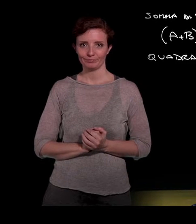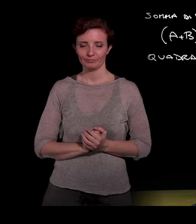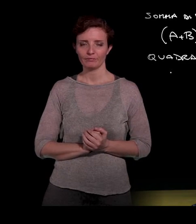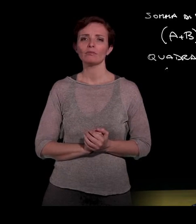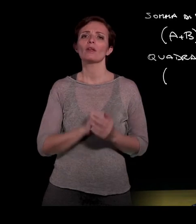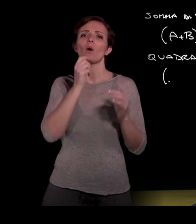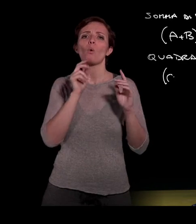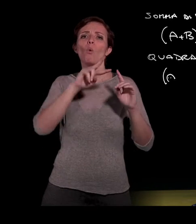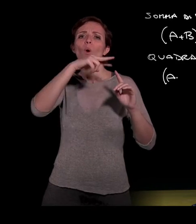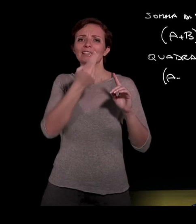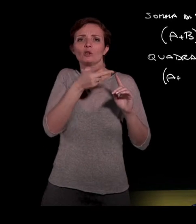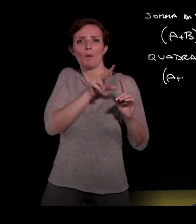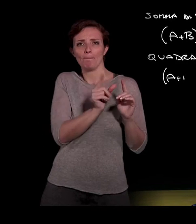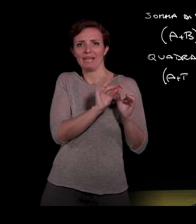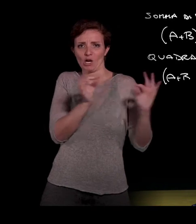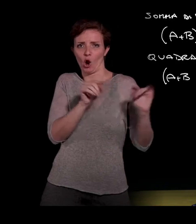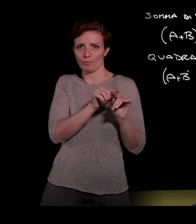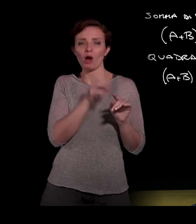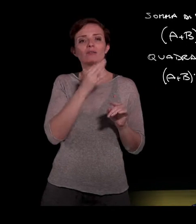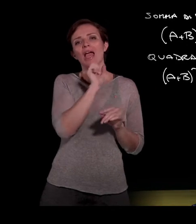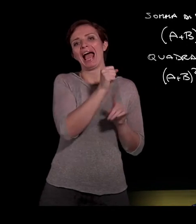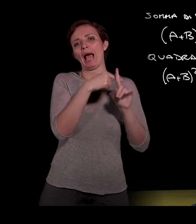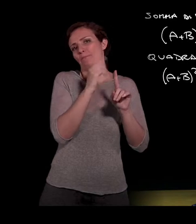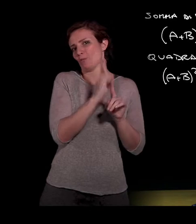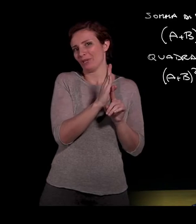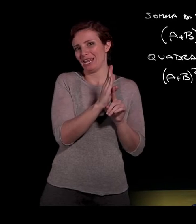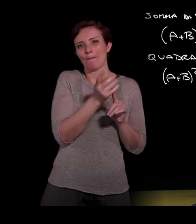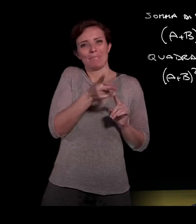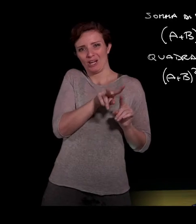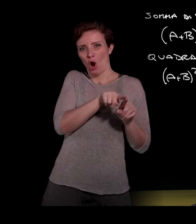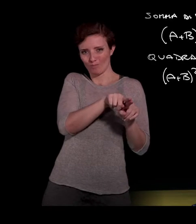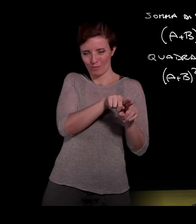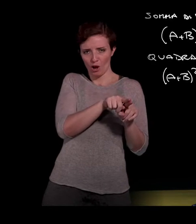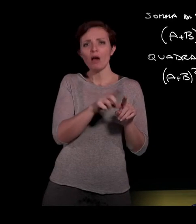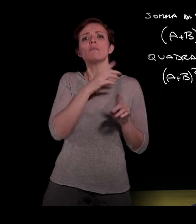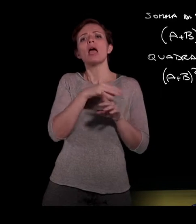Quindi abbiamo un binomio (A+B)² che è uguale a un trinomio